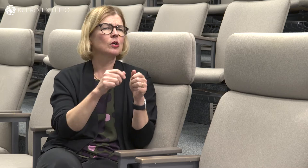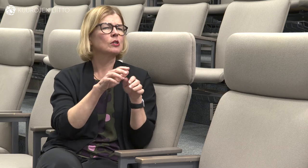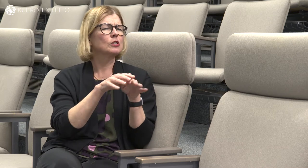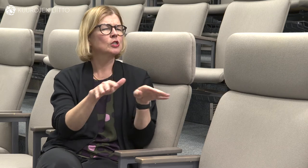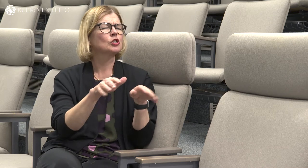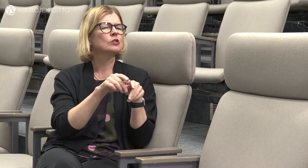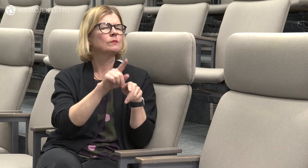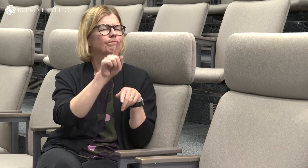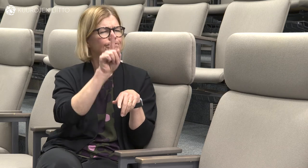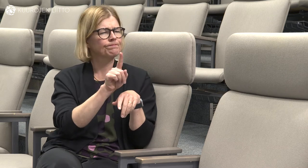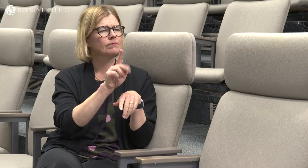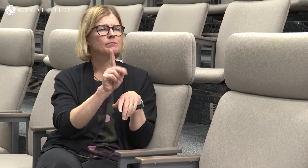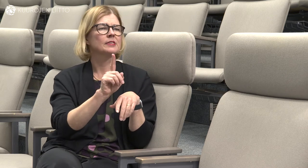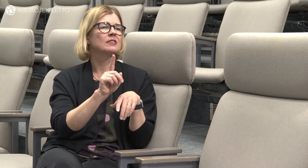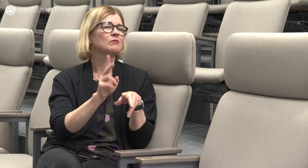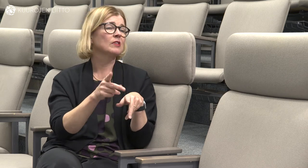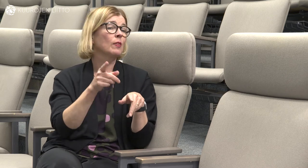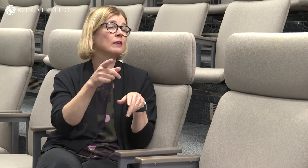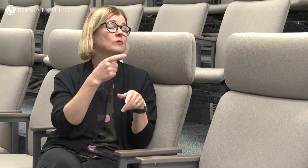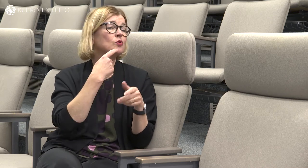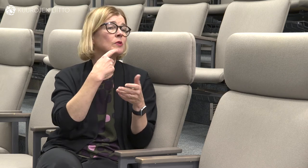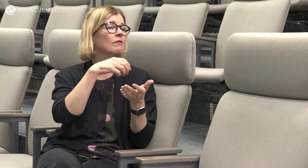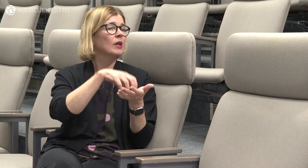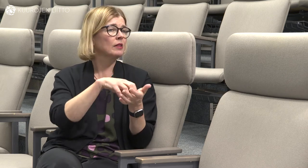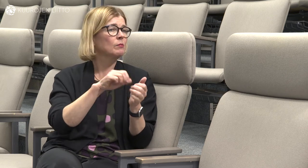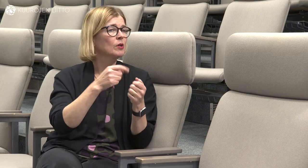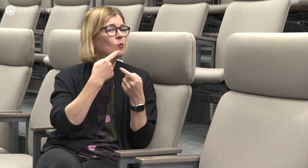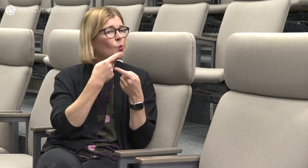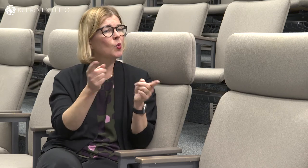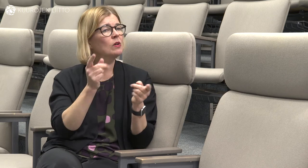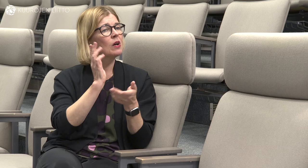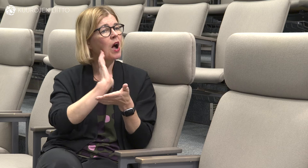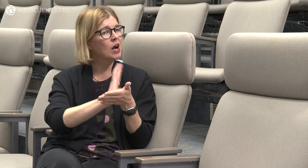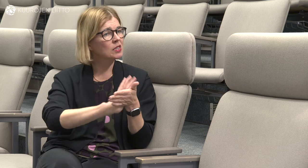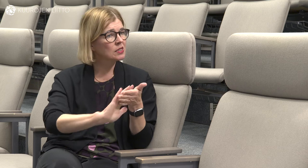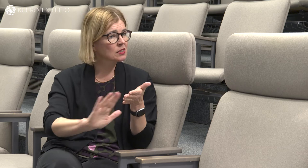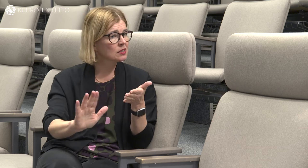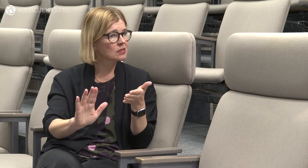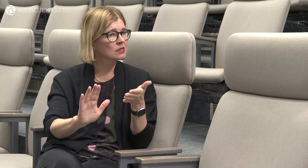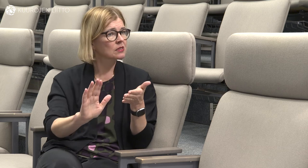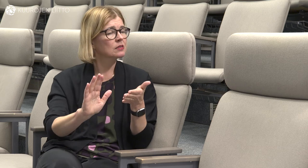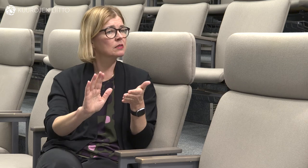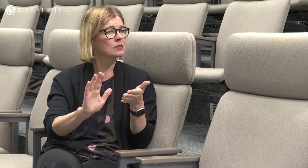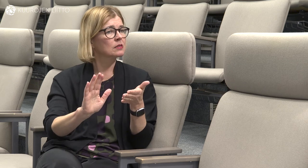mutta tärkein tavoitteemme on saada Suomen valtiolta tunnustus - sekä virallinen anteeksipyyntö.